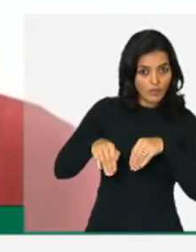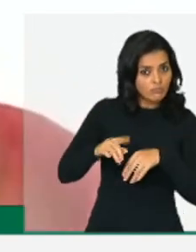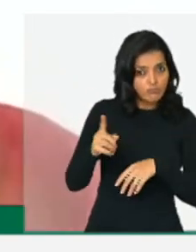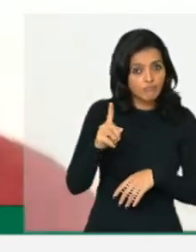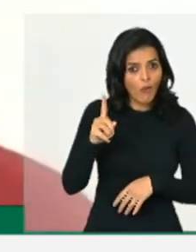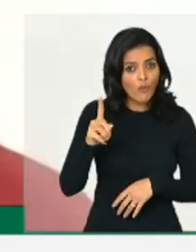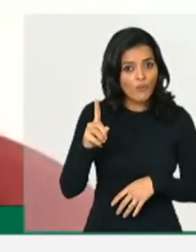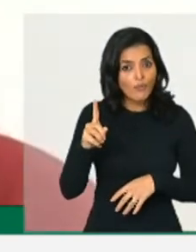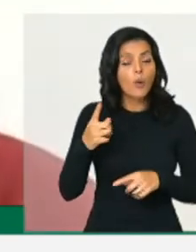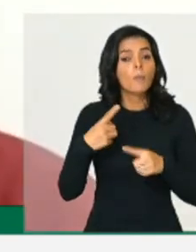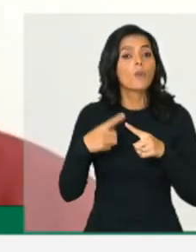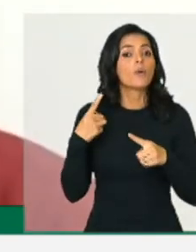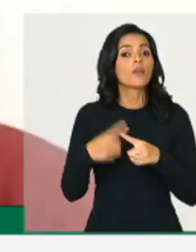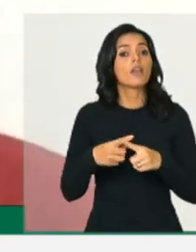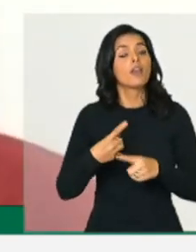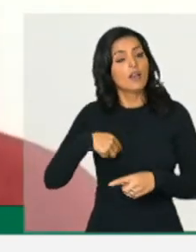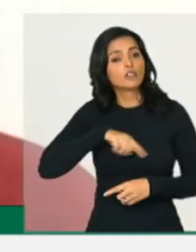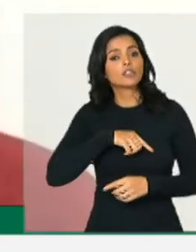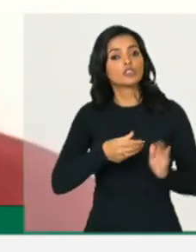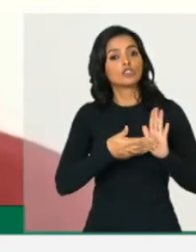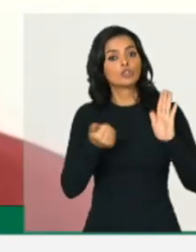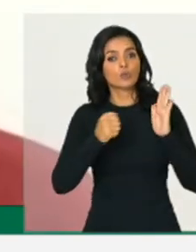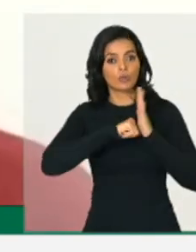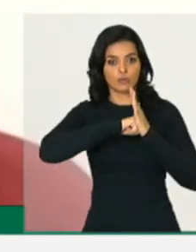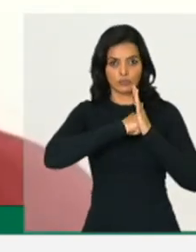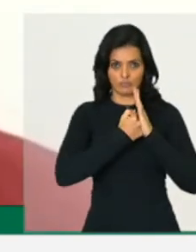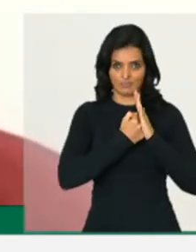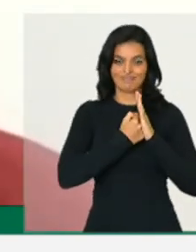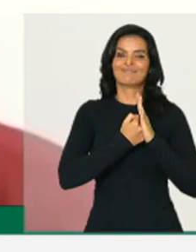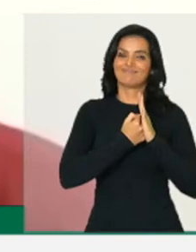SEM TER EXATIDÃO DO DIA, QUE VOTARÁA LEI ASSIS CARVALHO DA SEMANA PASSADA. ENTRETANTO PARECE QUE O PROJETO